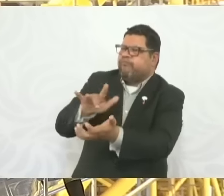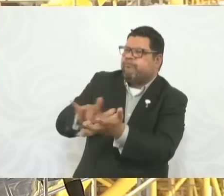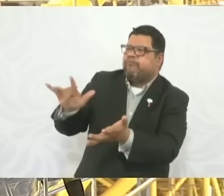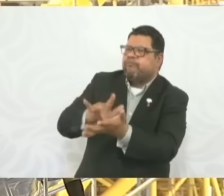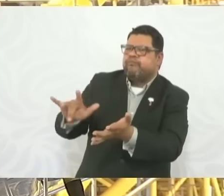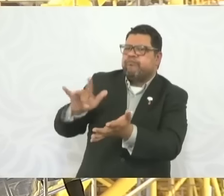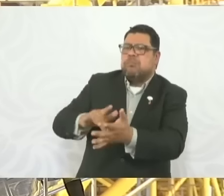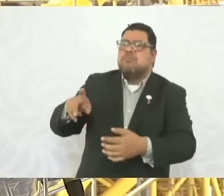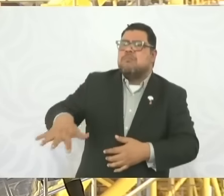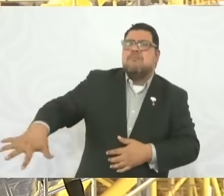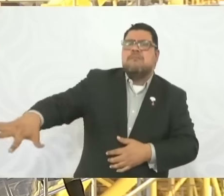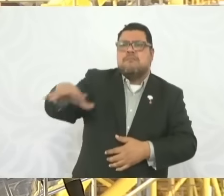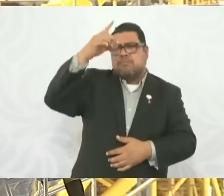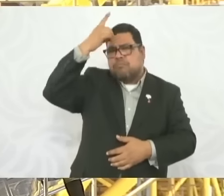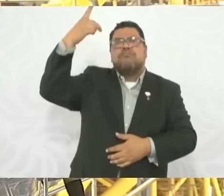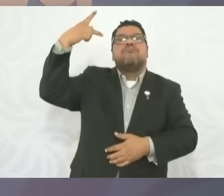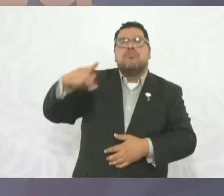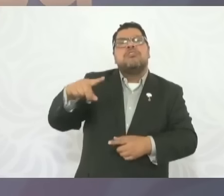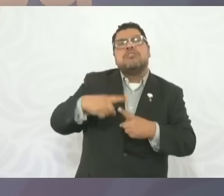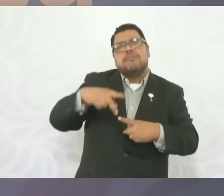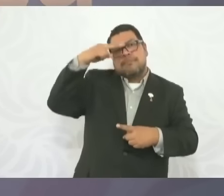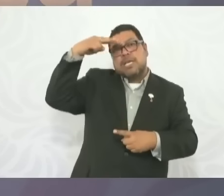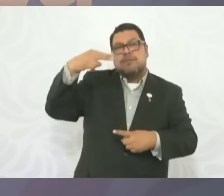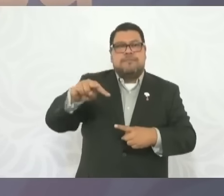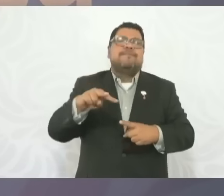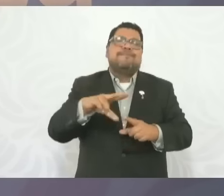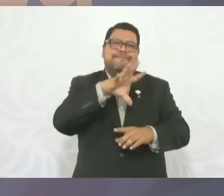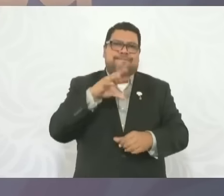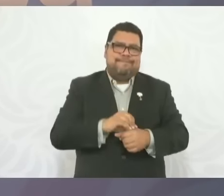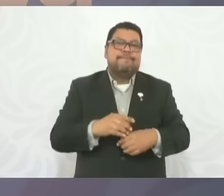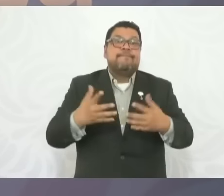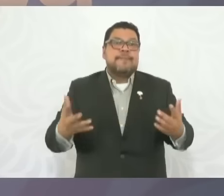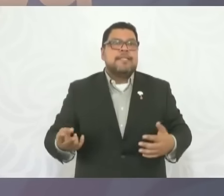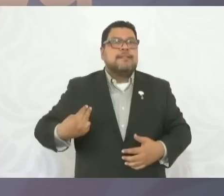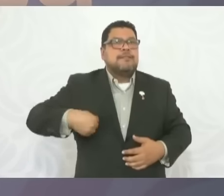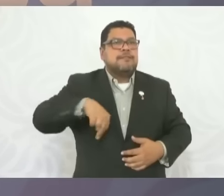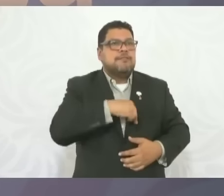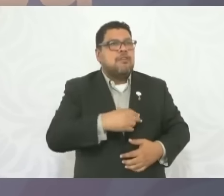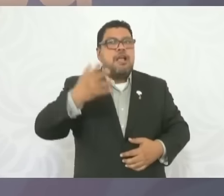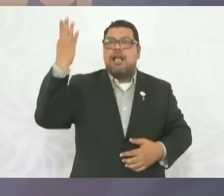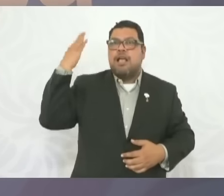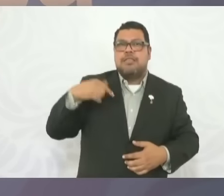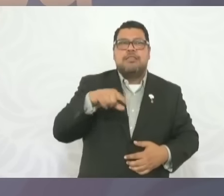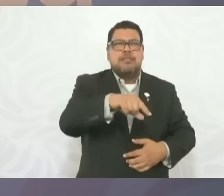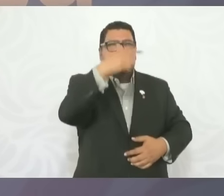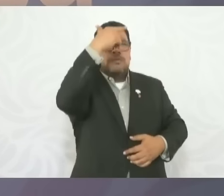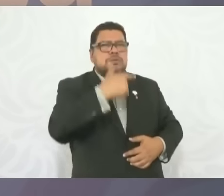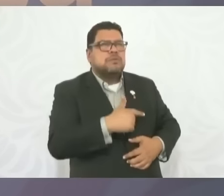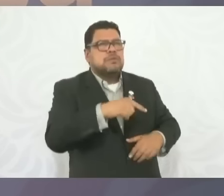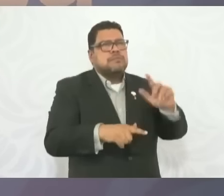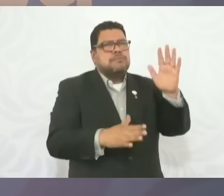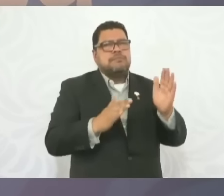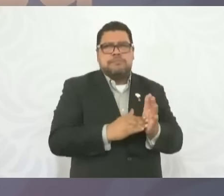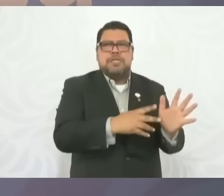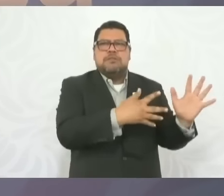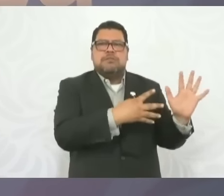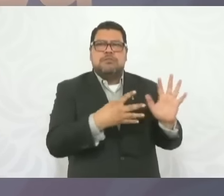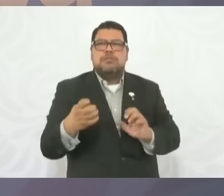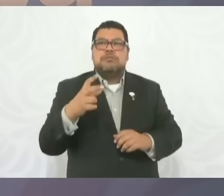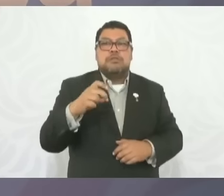al pueblo y a toda la nación. Somos herederos del Espíritu que nació aquella noche de 1938.